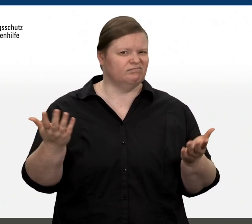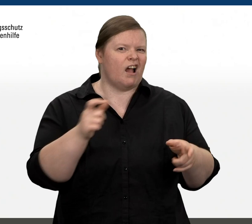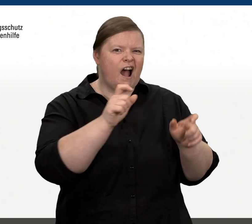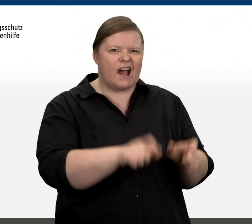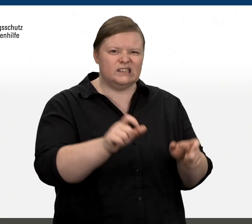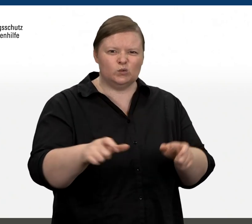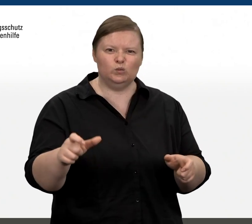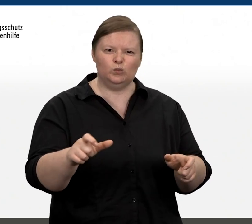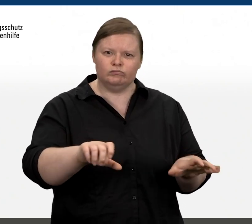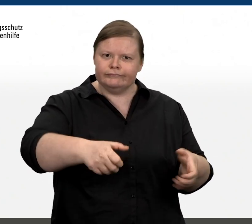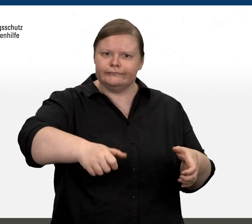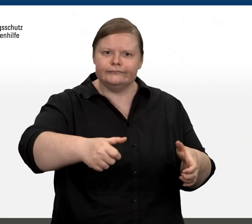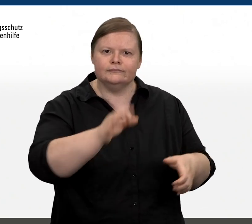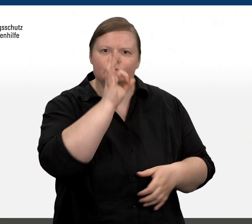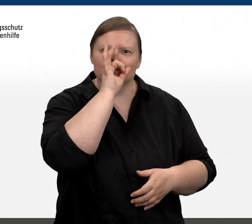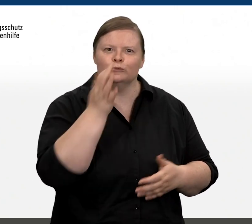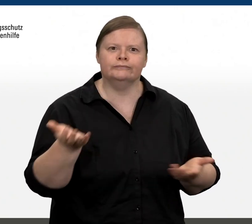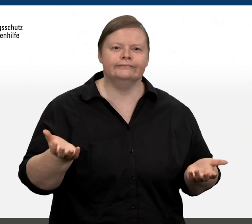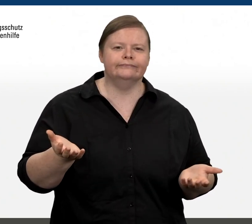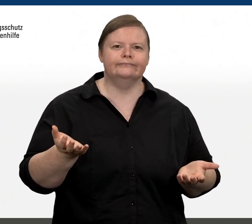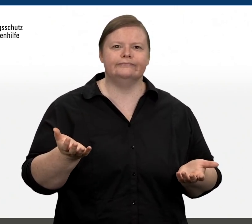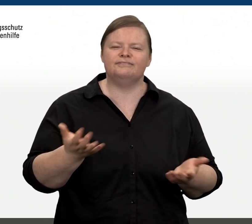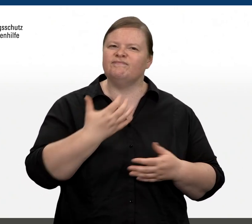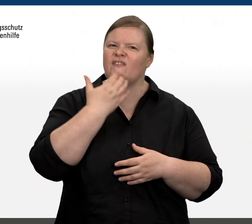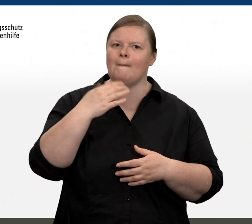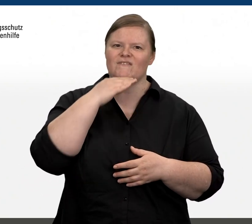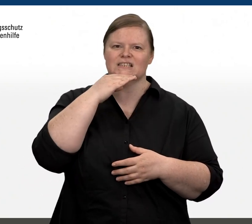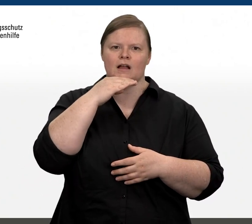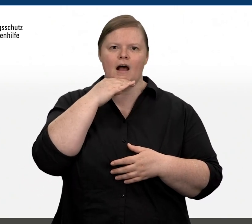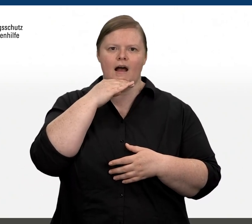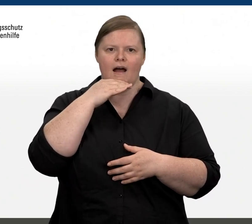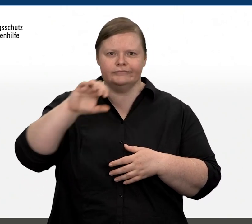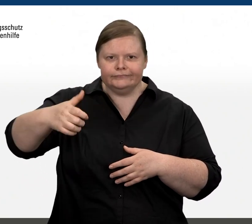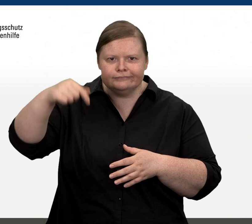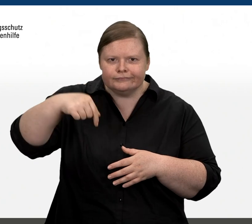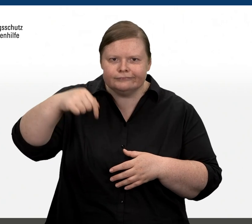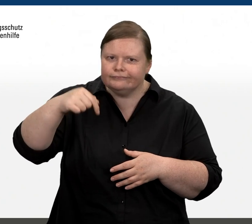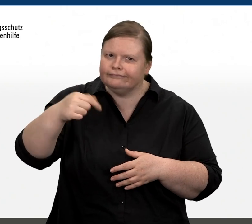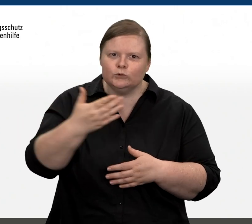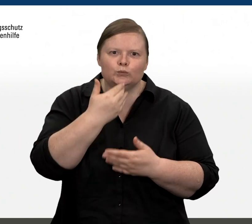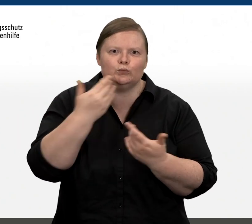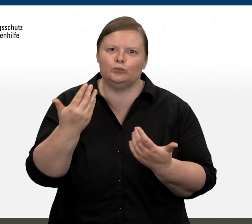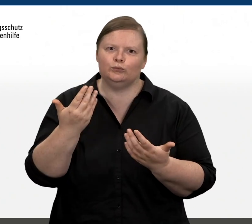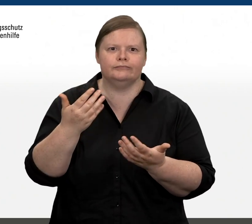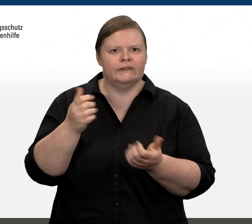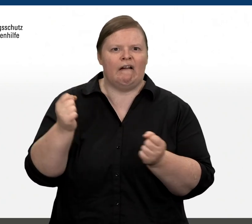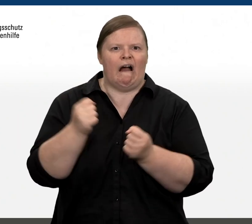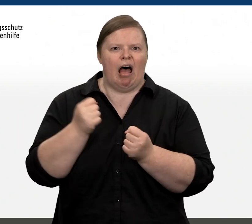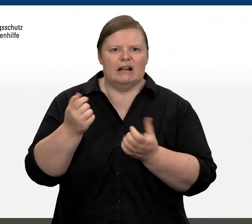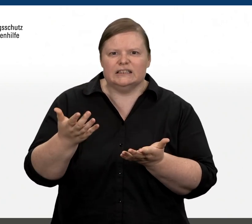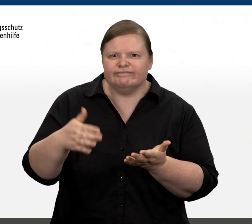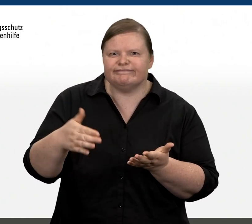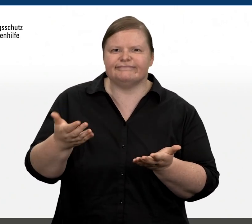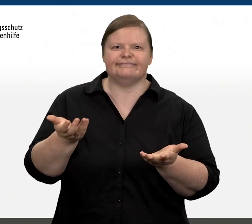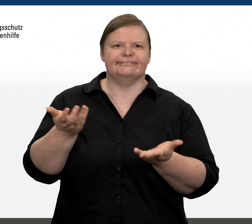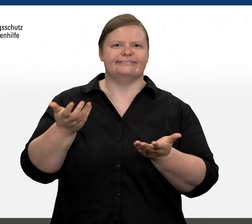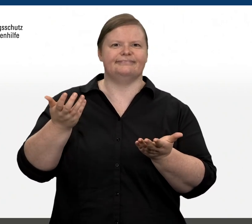Die Heizung springt nicht an, warmes Wasser fehlt,